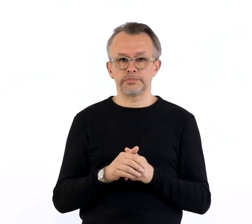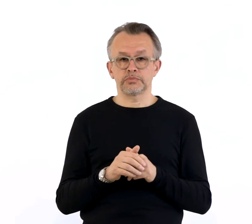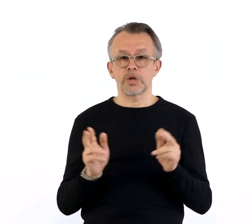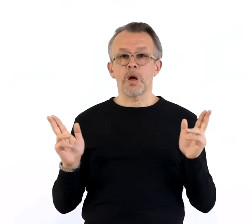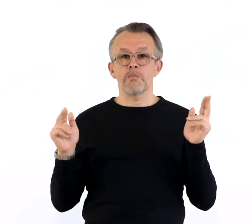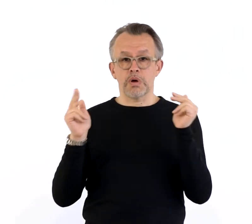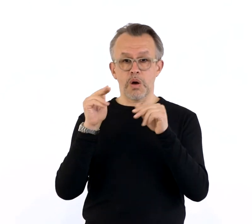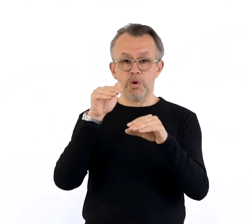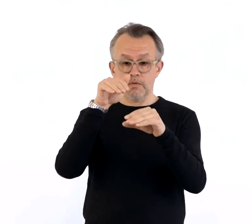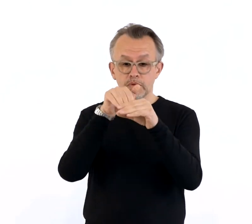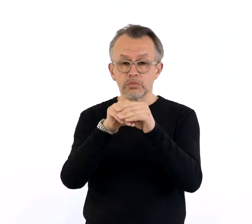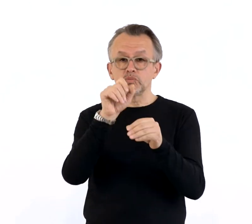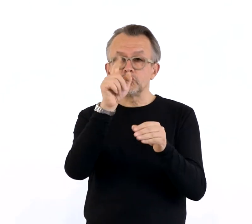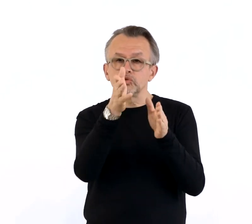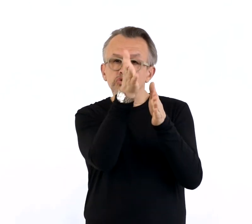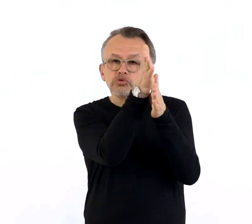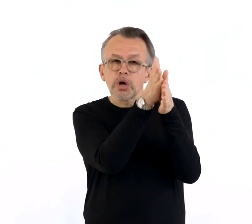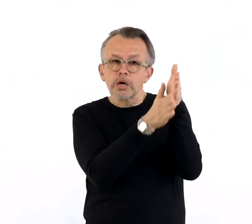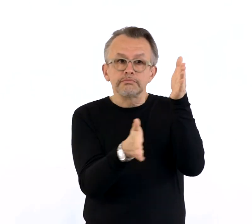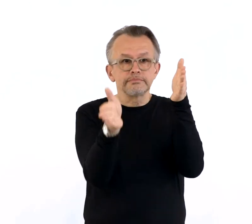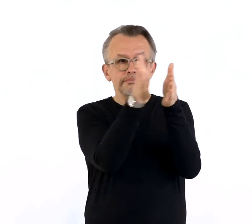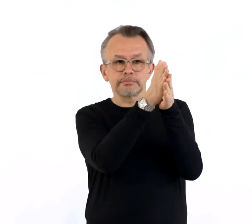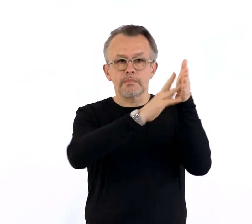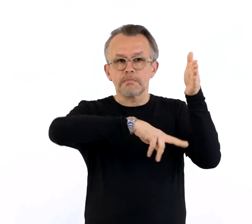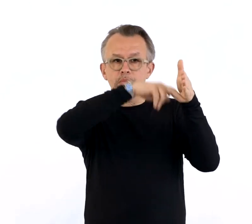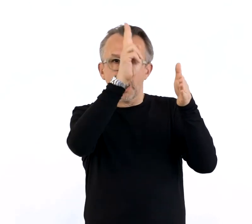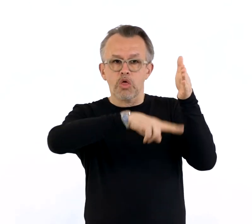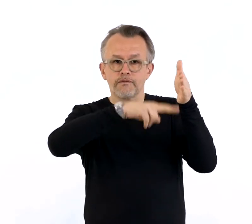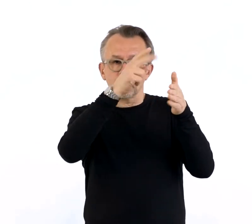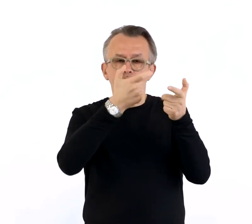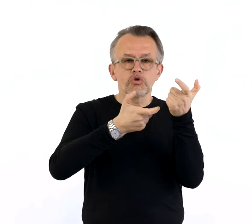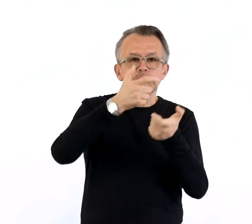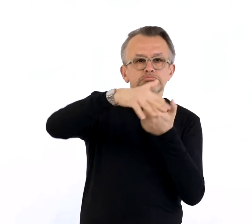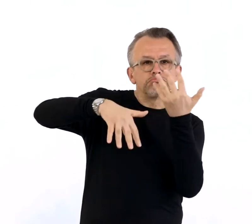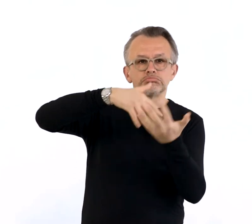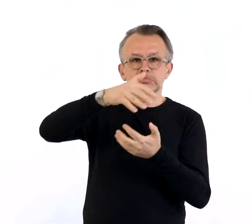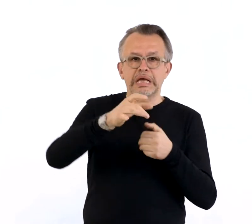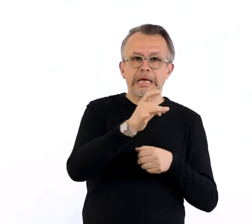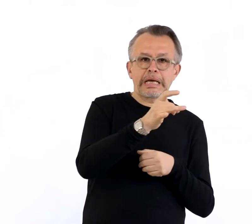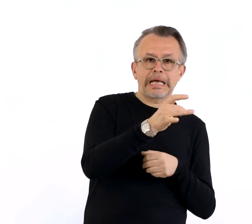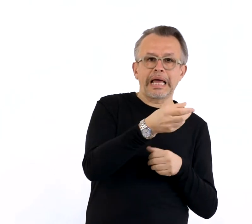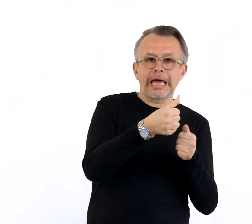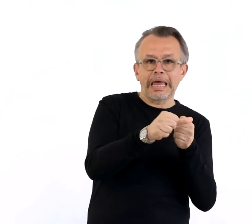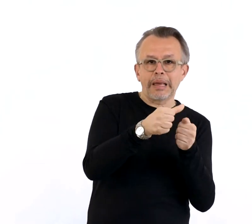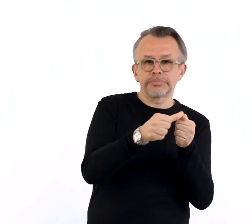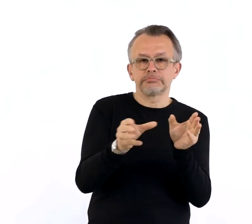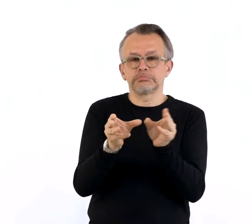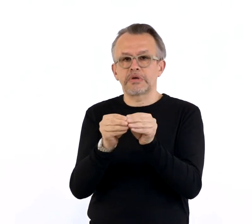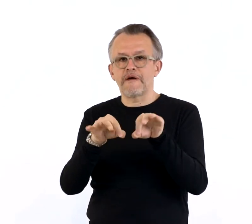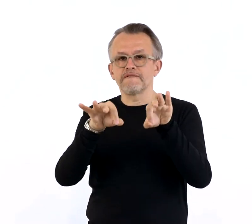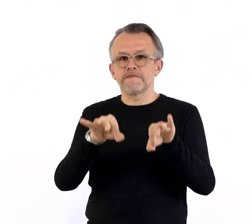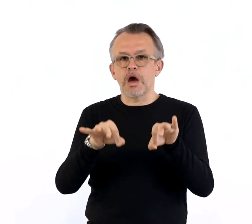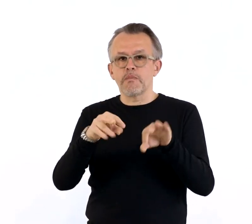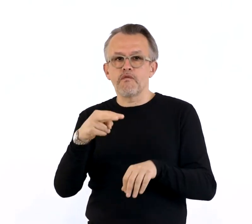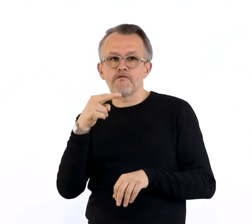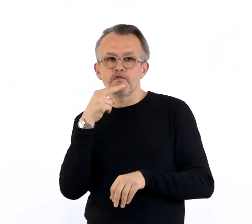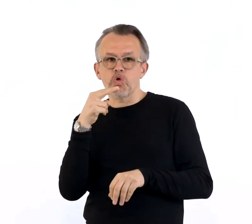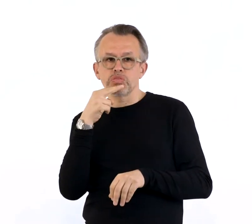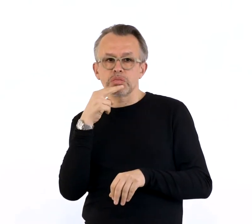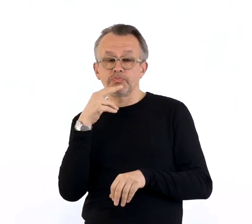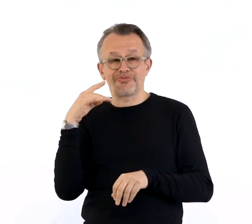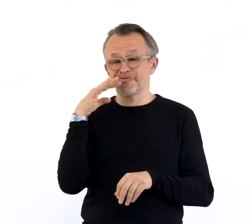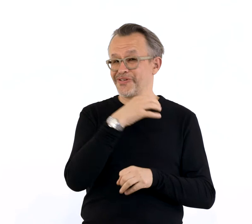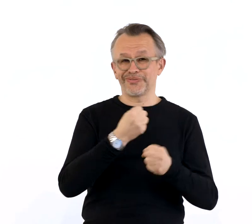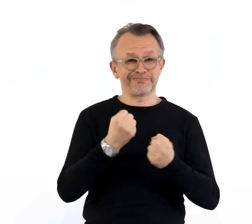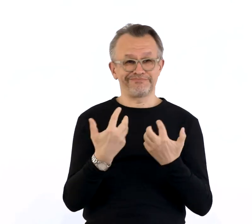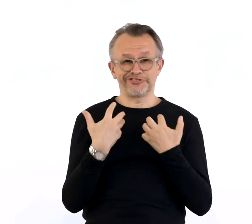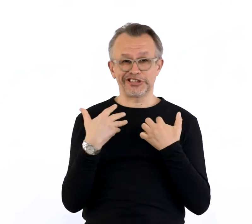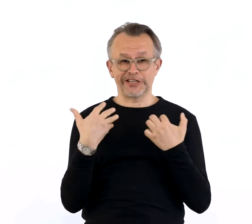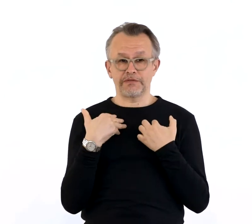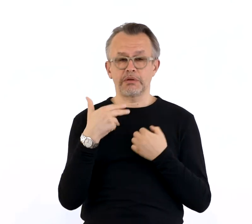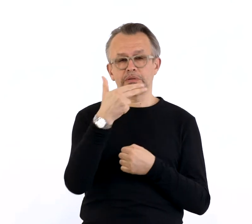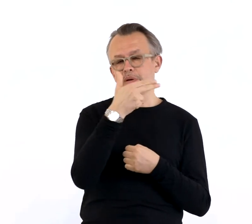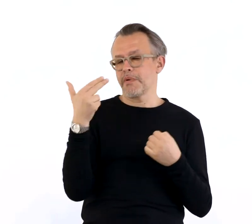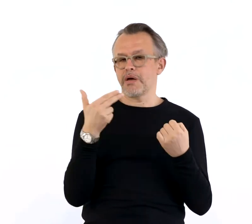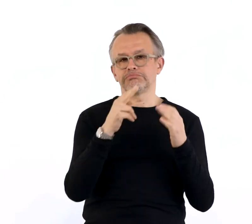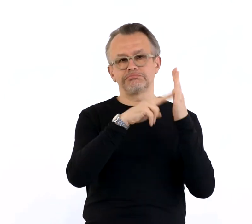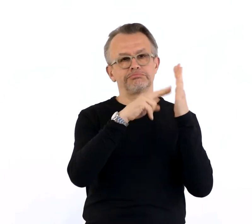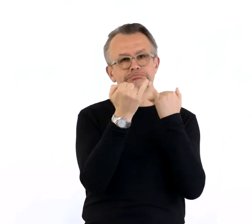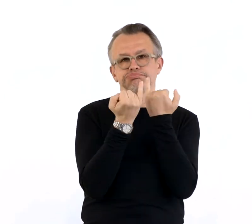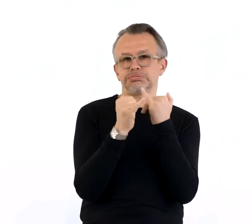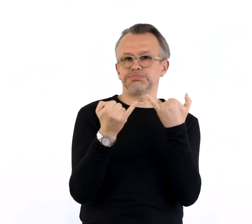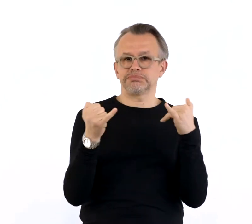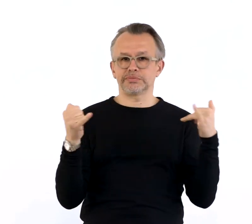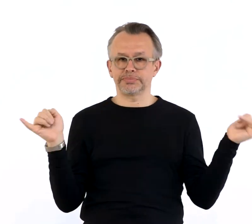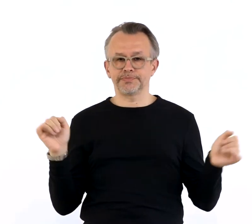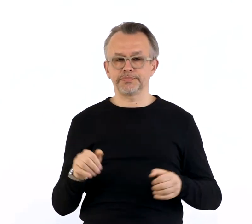Na ścianach pałacu odkryto malowidła o żywej kolorystyce, wykonane na zaprawie gipsowej przy użyciu farb wodnych (o różnorodnej tematyce).